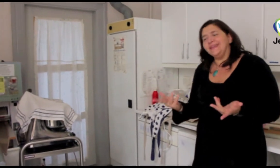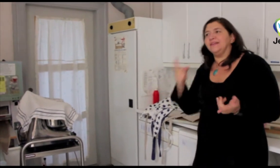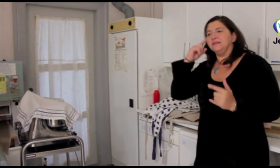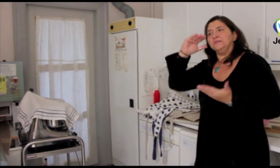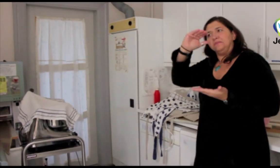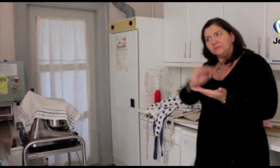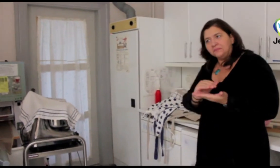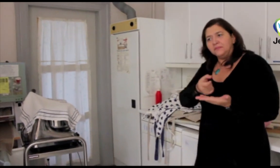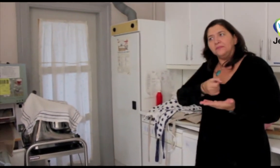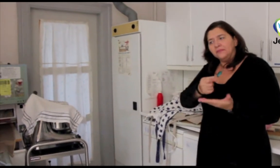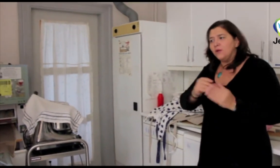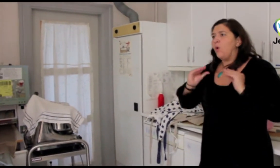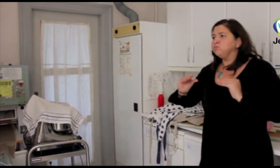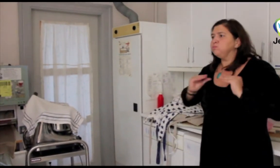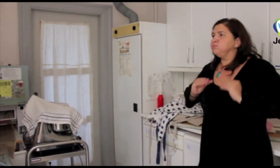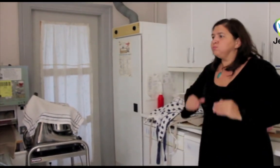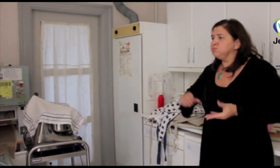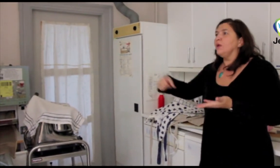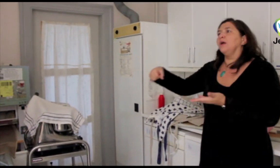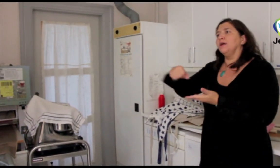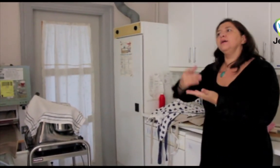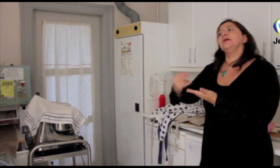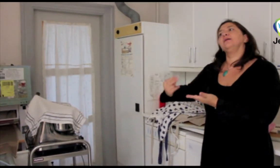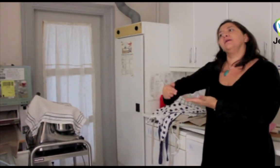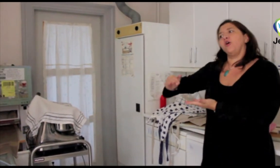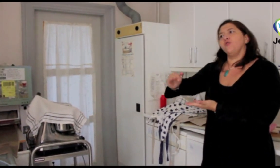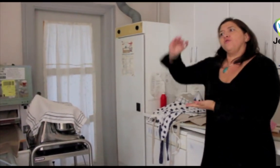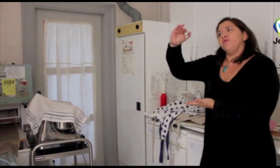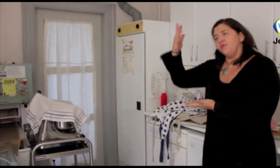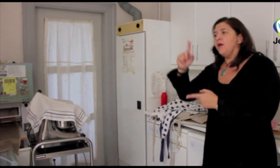Tehát a gyerekek megtanulnak megfelelő hőmérsékleten vasalni.